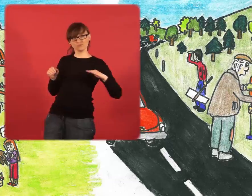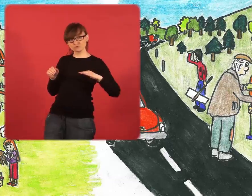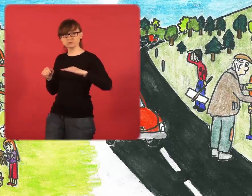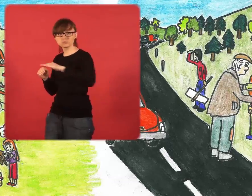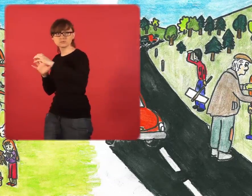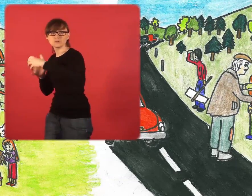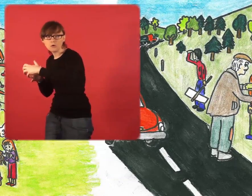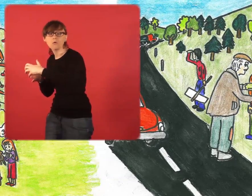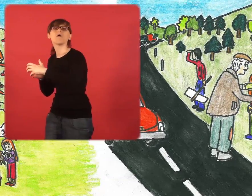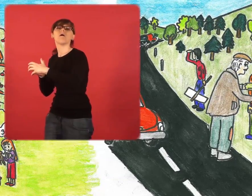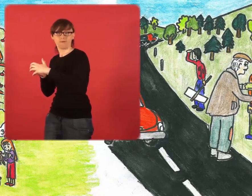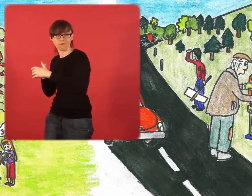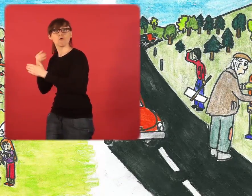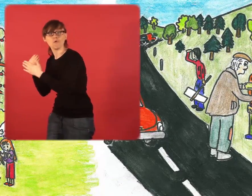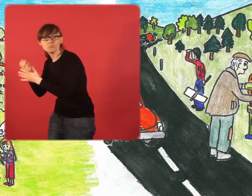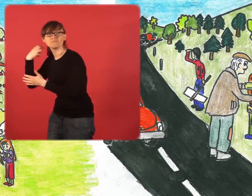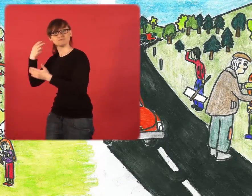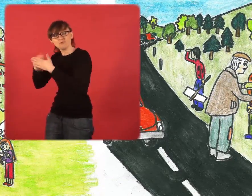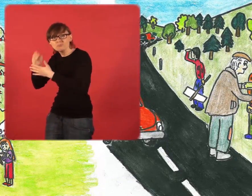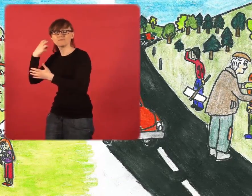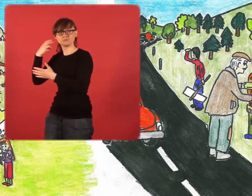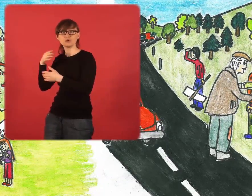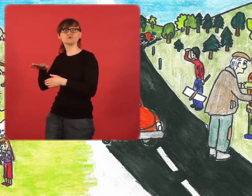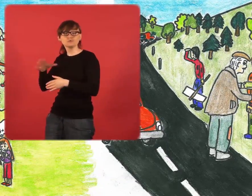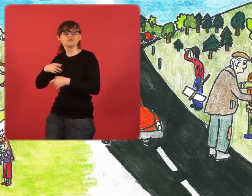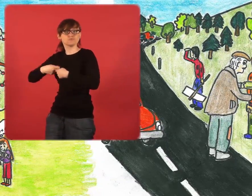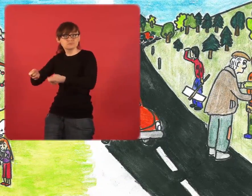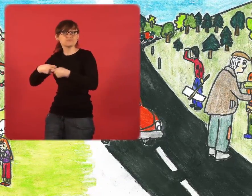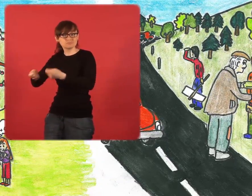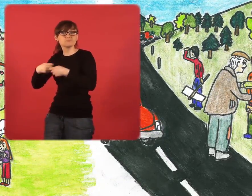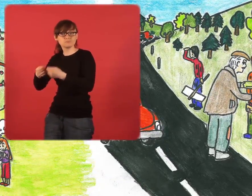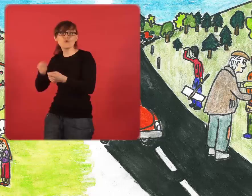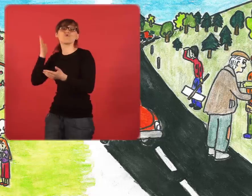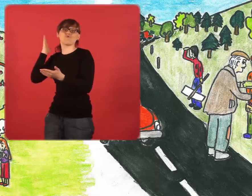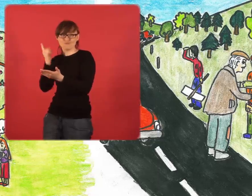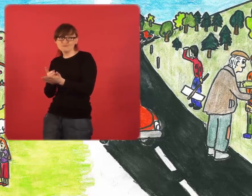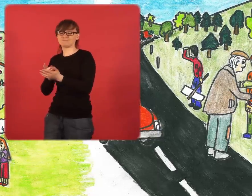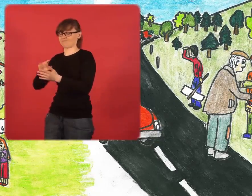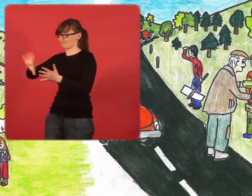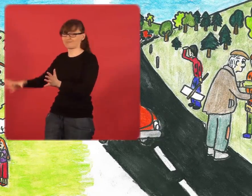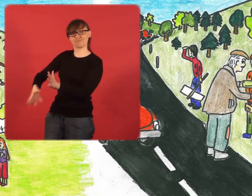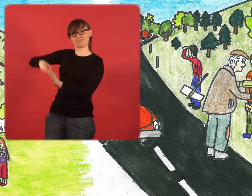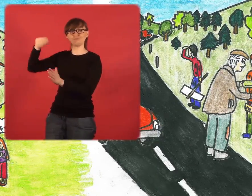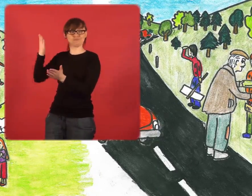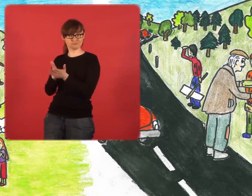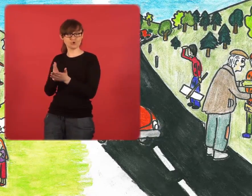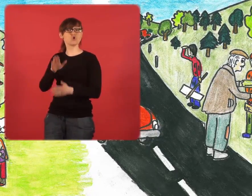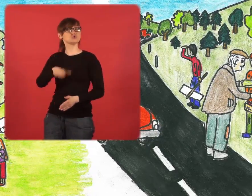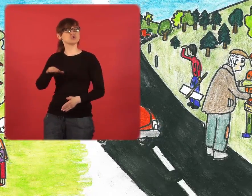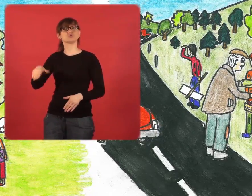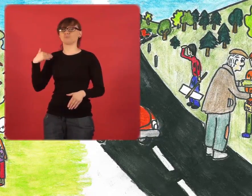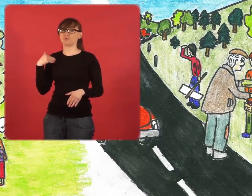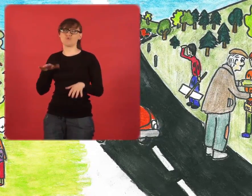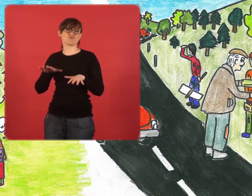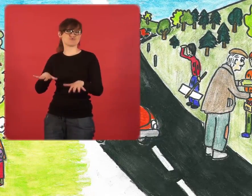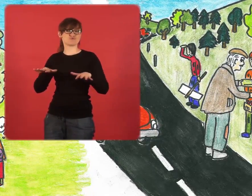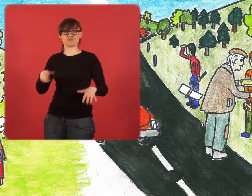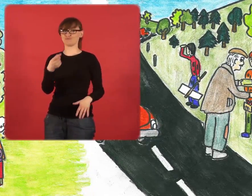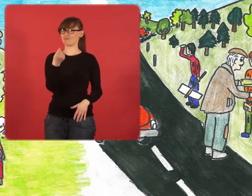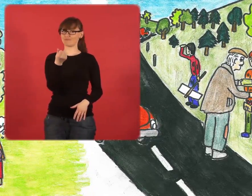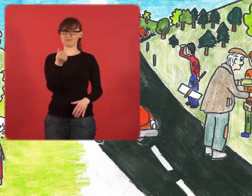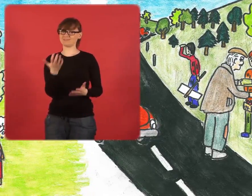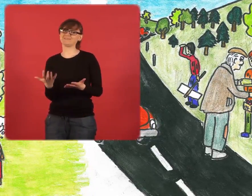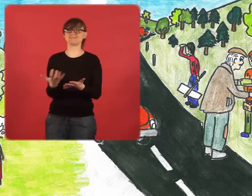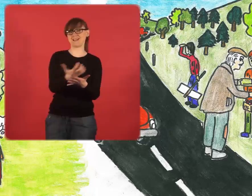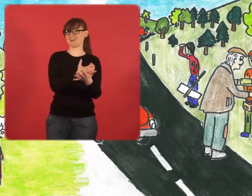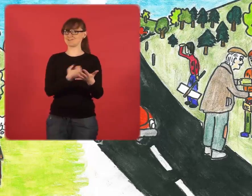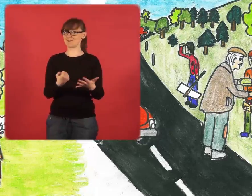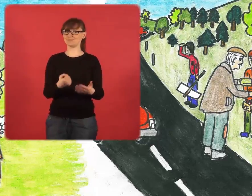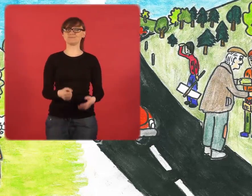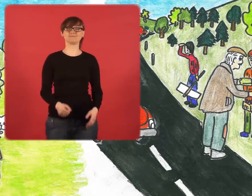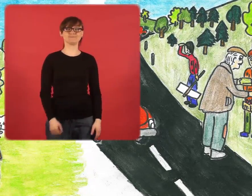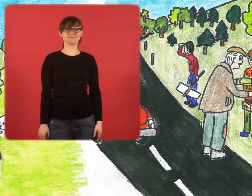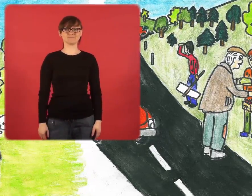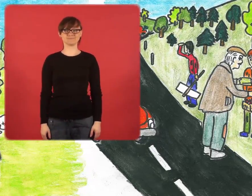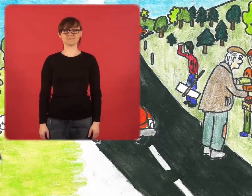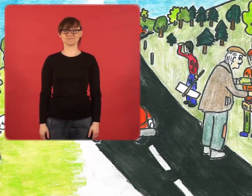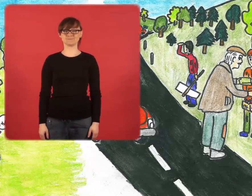To był dobry pomysł bo udało się sprzedać wszystkie wiśnie. Dzieci zarobiły 30 koron.